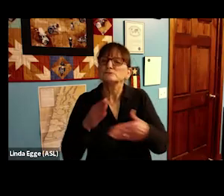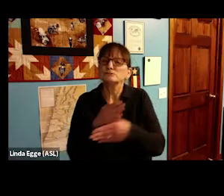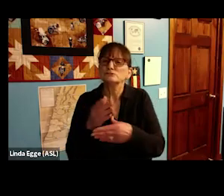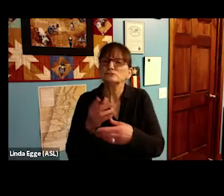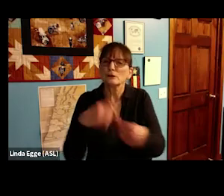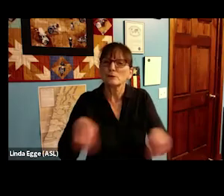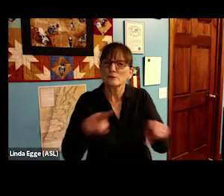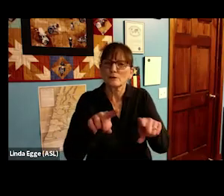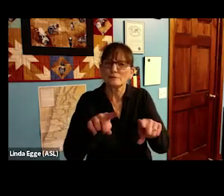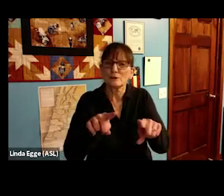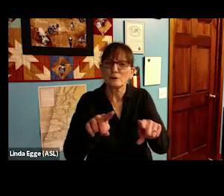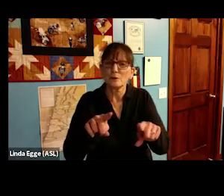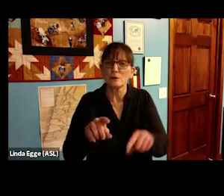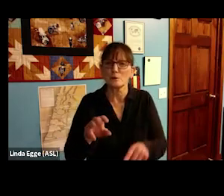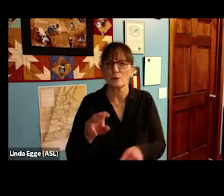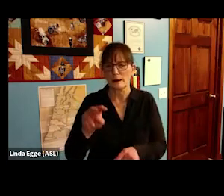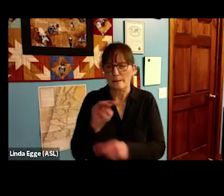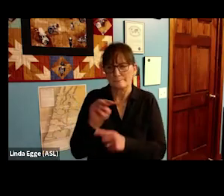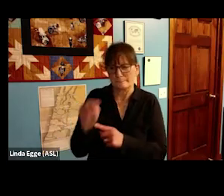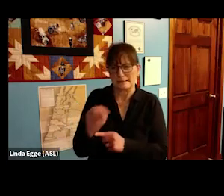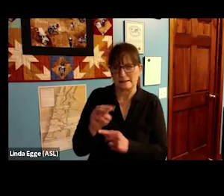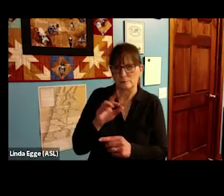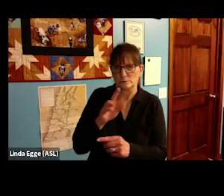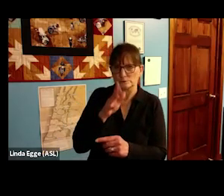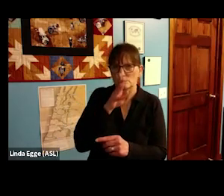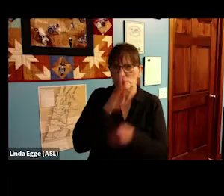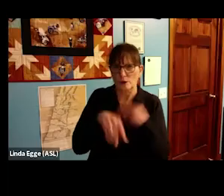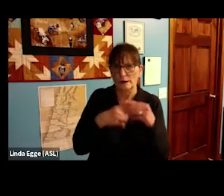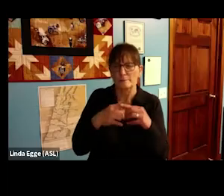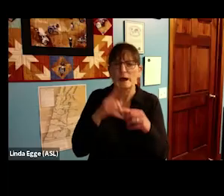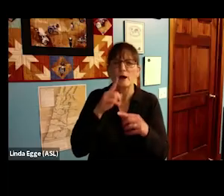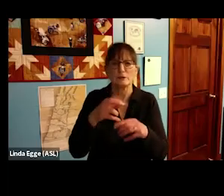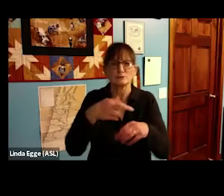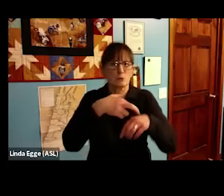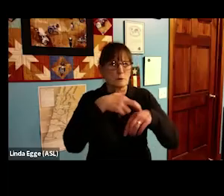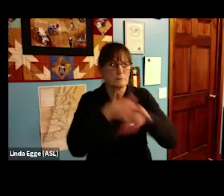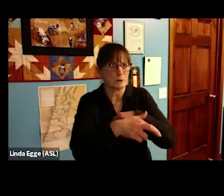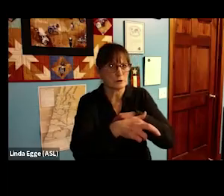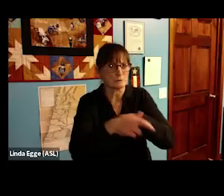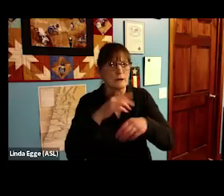Anteriormente, esta excepción estaba limitada a solicitantes de SSI y beneficiarios en siete estados.